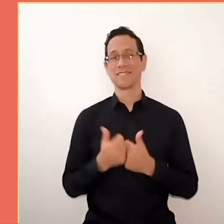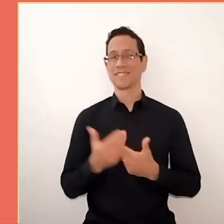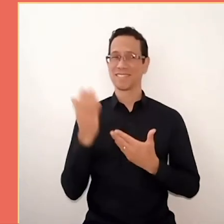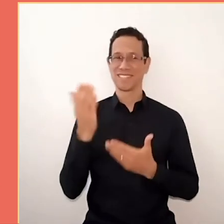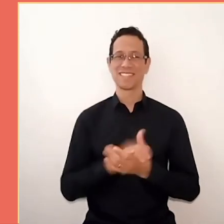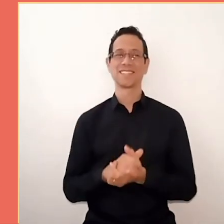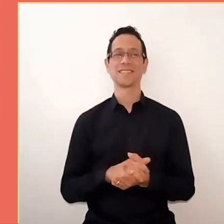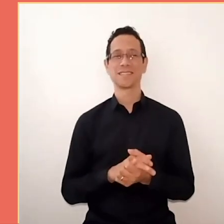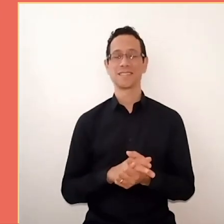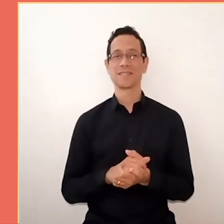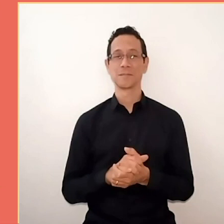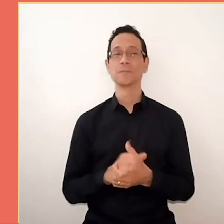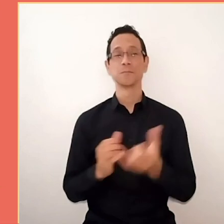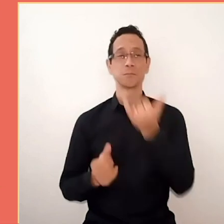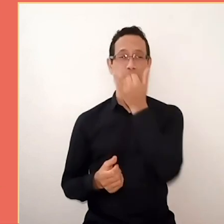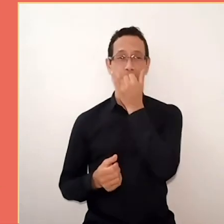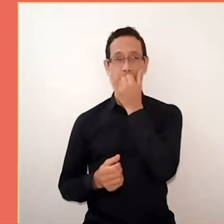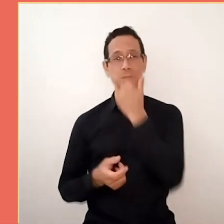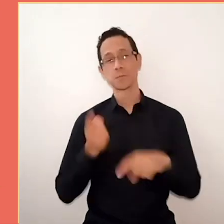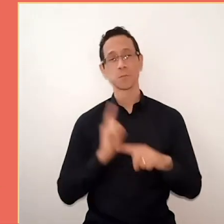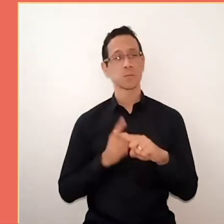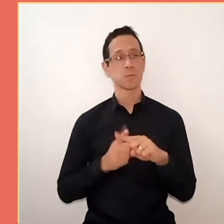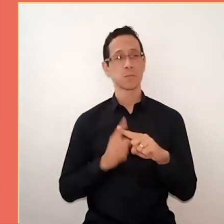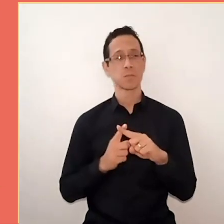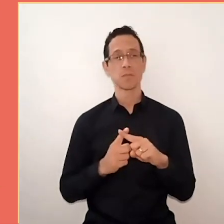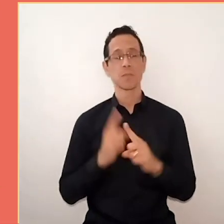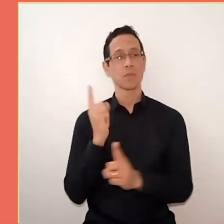Mas eu te peço desculpas, eu não estava achando a tua biografia,